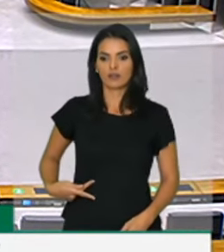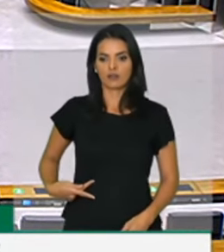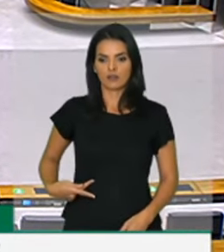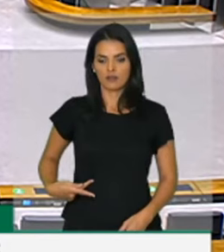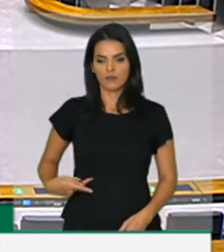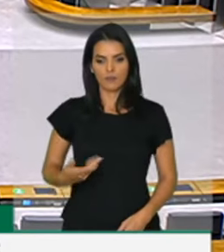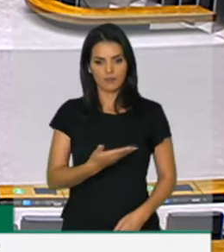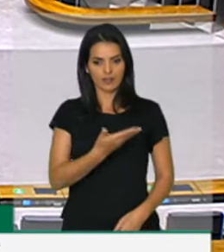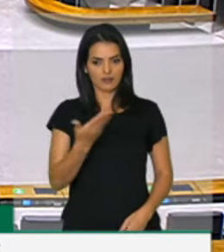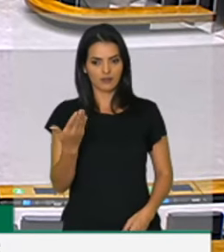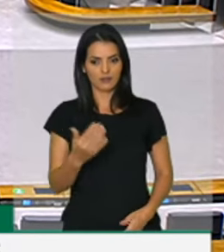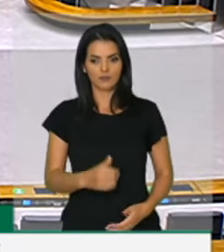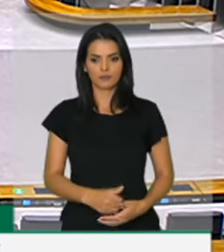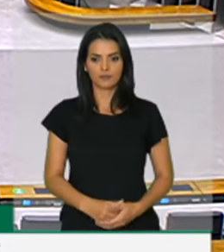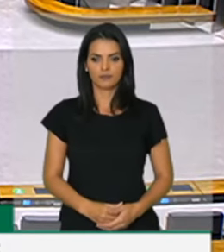PROJETO DE AUTORIA DO DEPUTADO